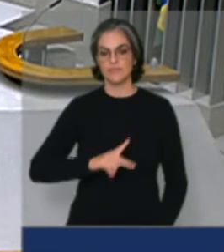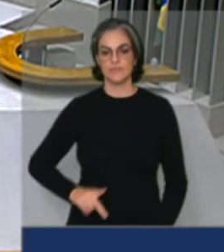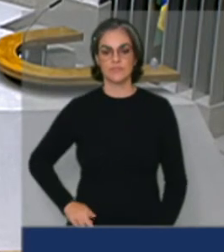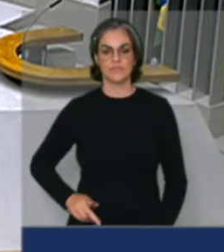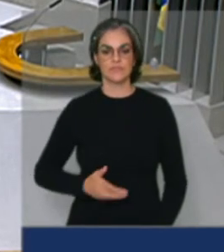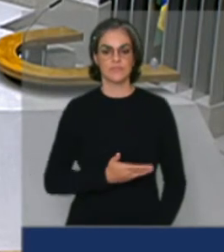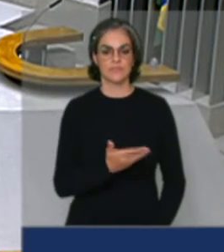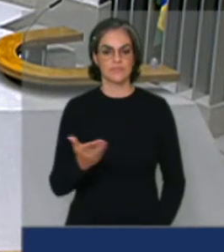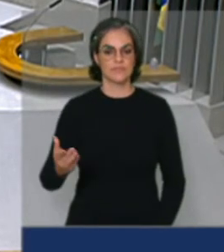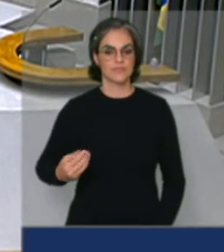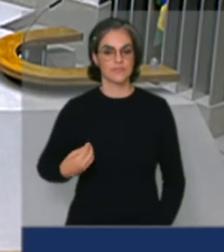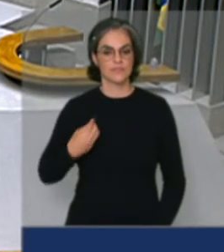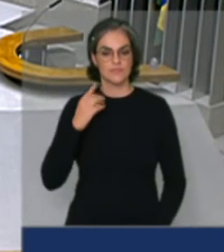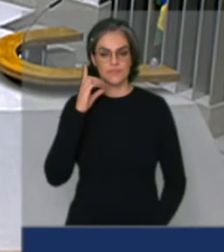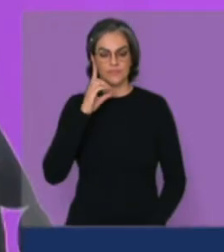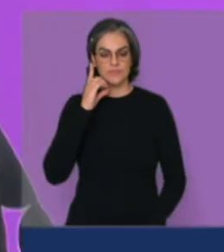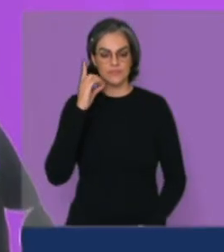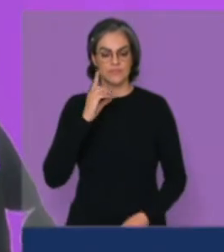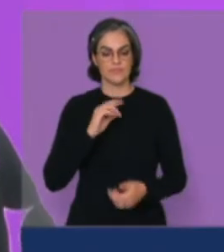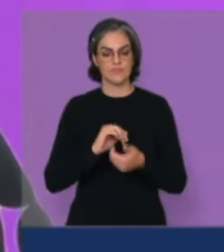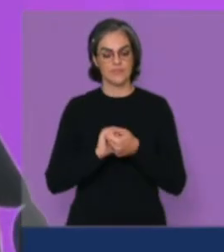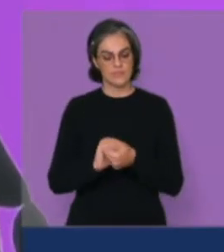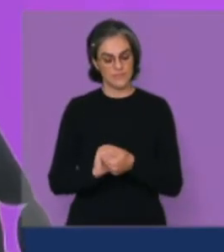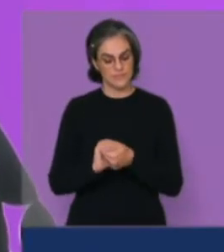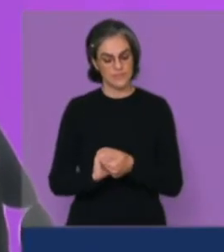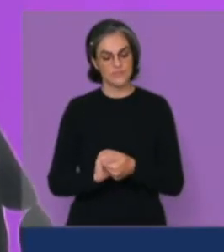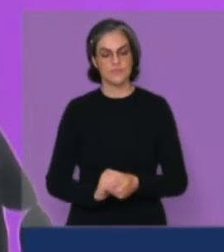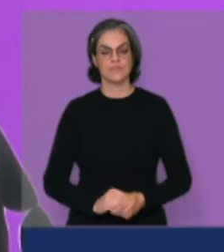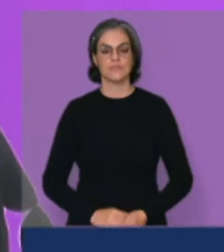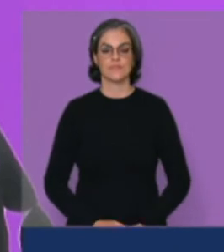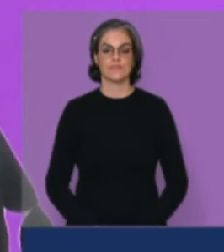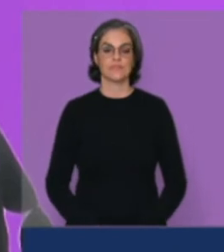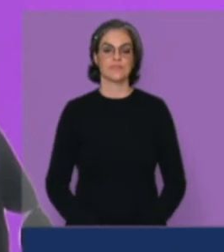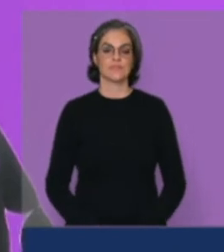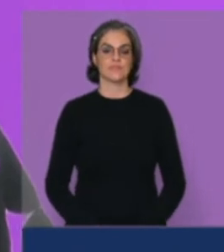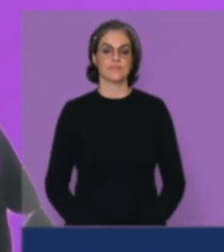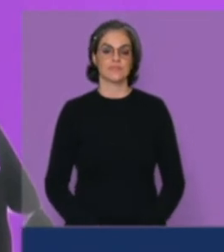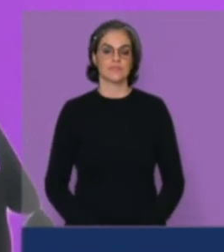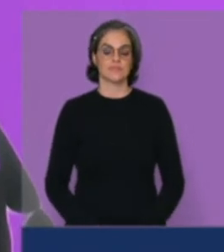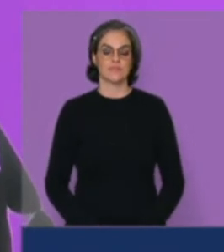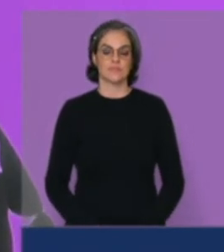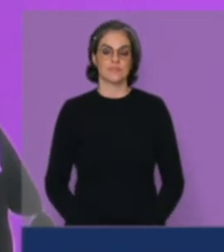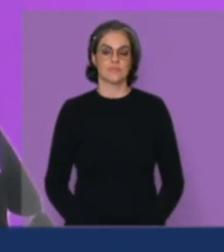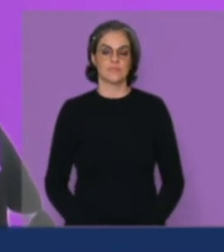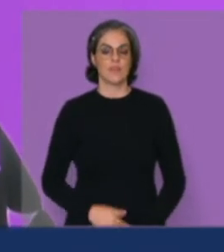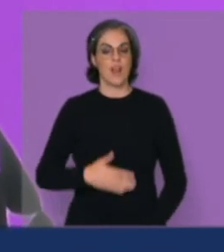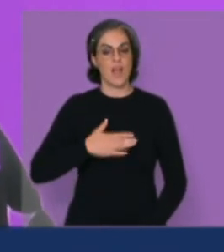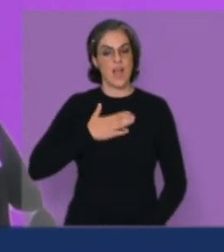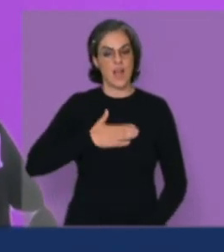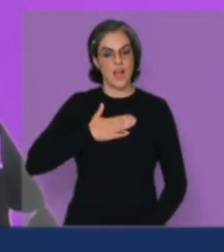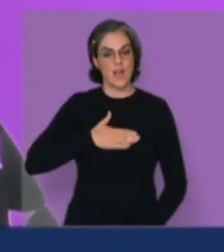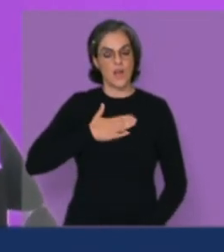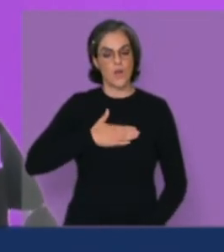[INTERMITÊNCIA DE ÁUDIO] . -- [DEPUTADA]: SENHOR PRESIDENTE, E DEMAIS PARLAMENTARES QUE NOS ACOMPANHAM NESTA SESSÃO, ESTAMOS EM PLENO AGOSTO LILÁ